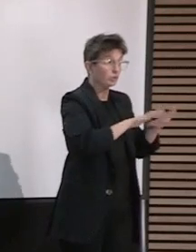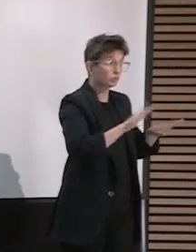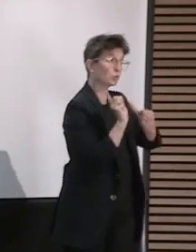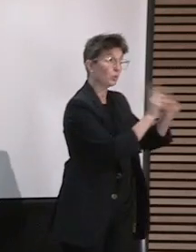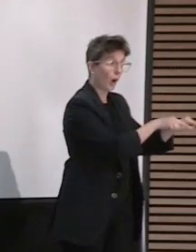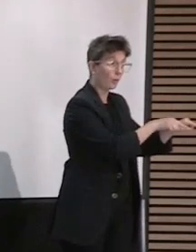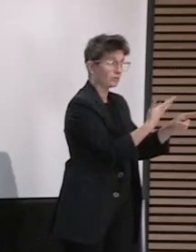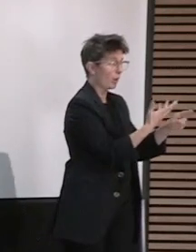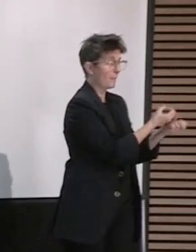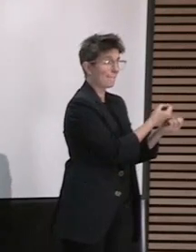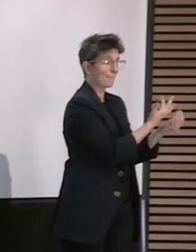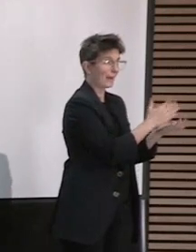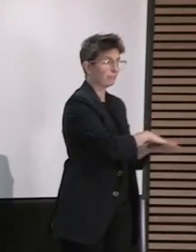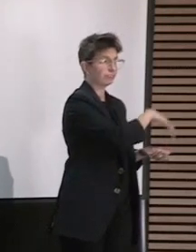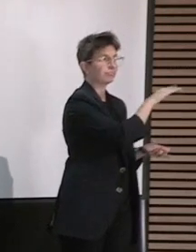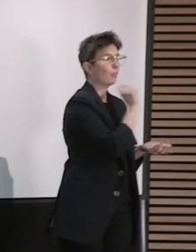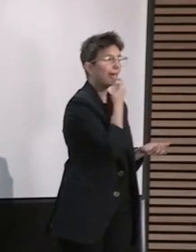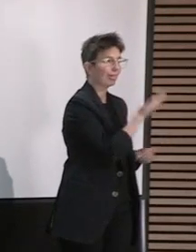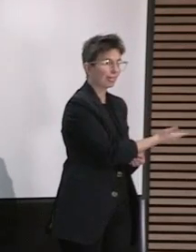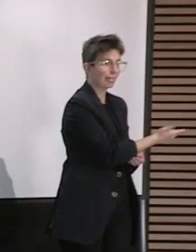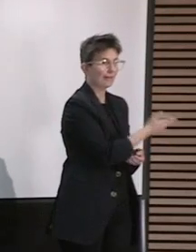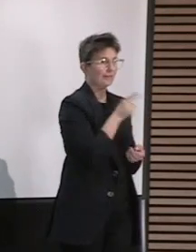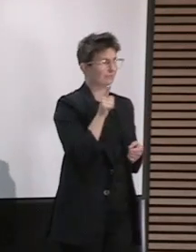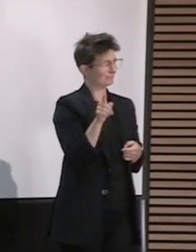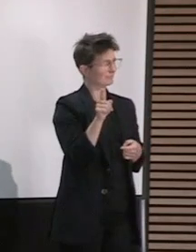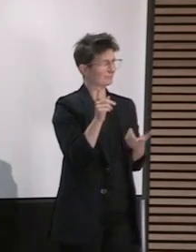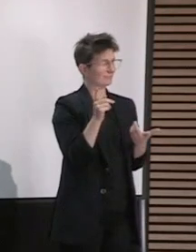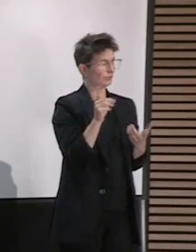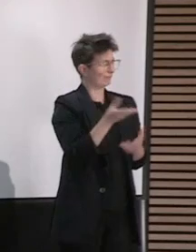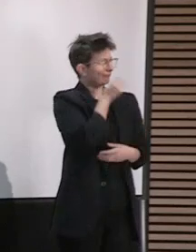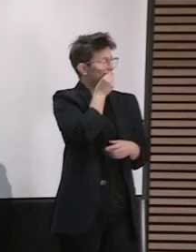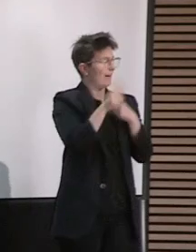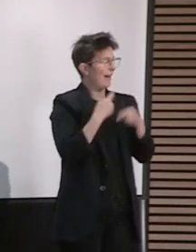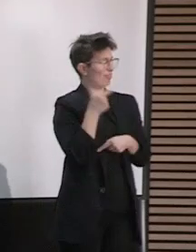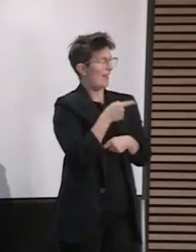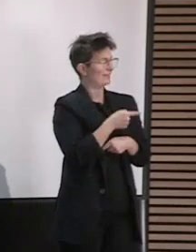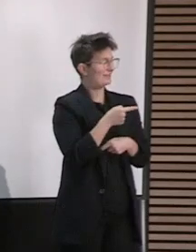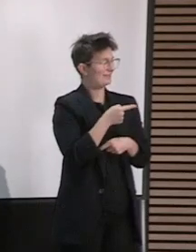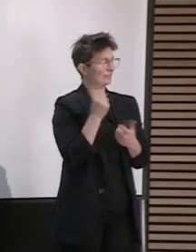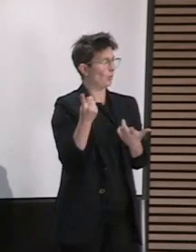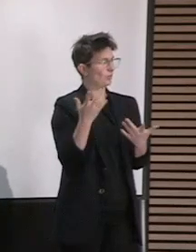ki te kura ki nga karaehe tino